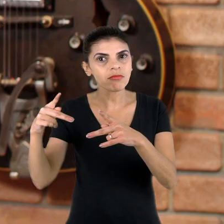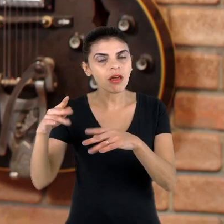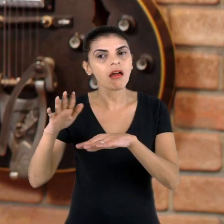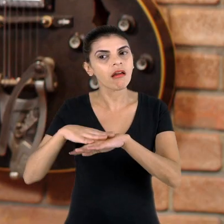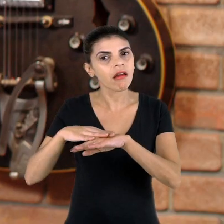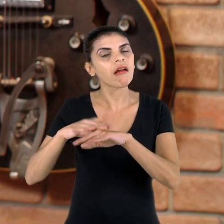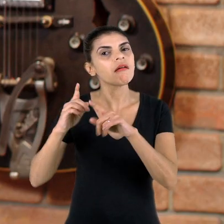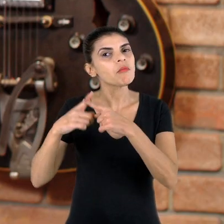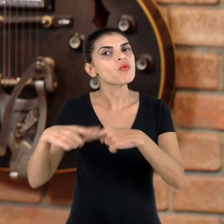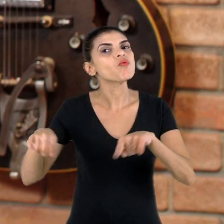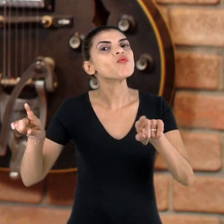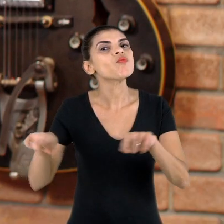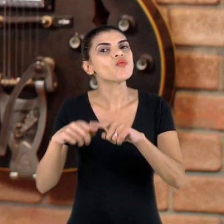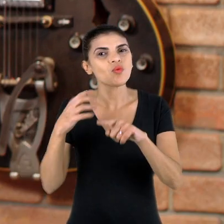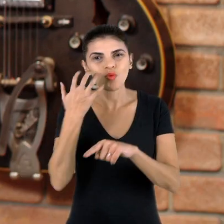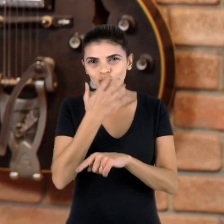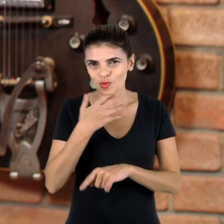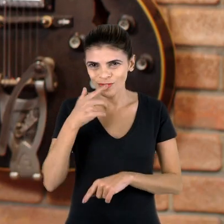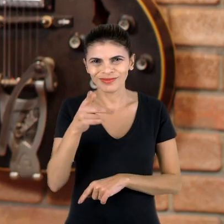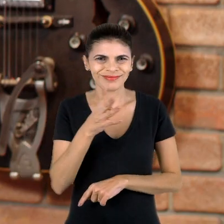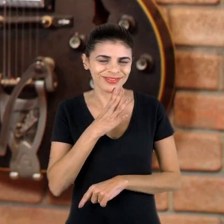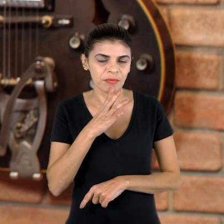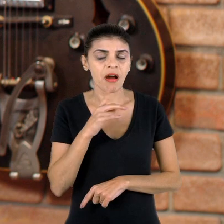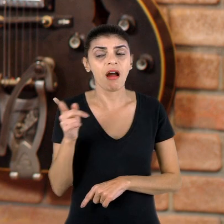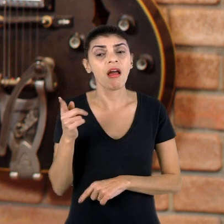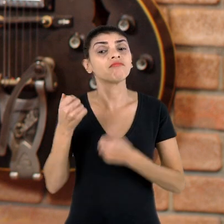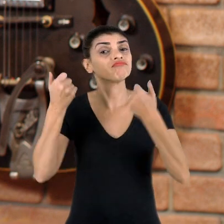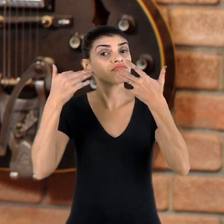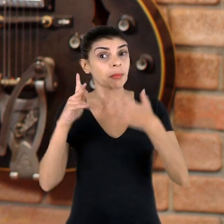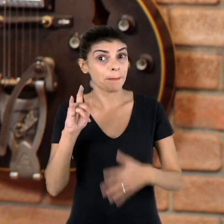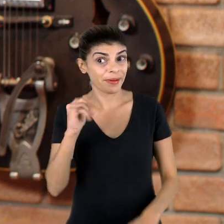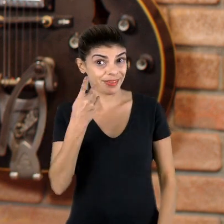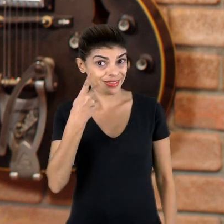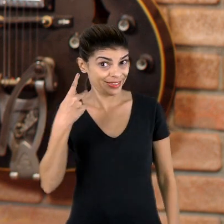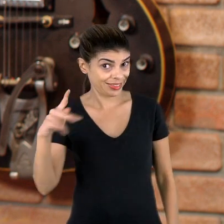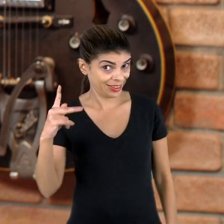Essa mesma relação, né? Aí ele fala que o pai dele, quando morreu,